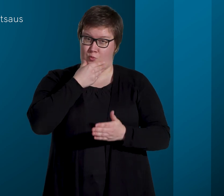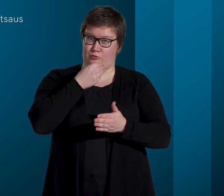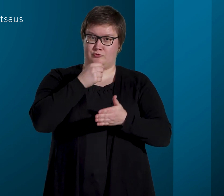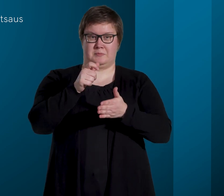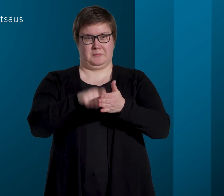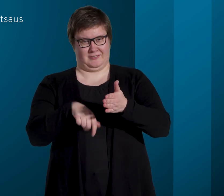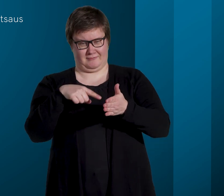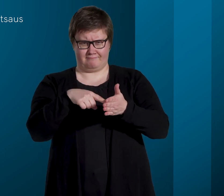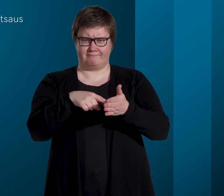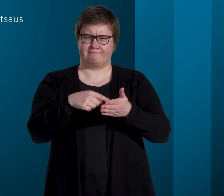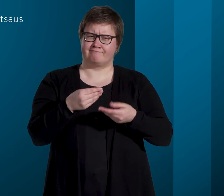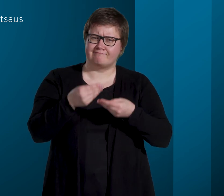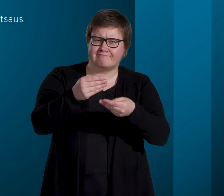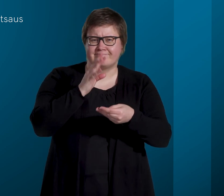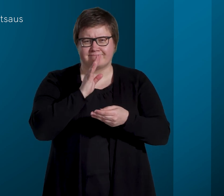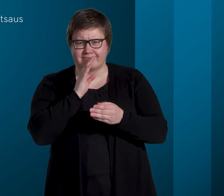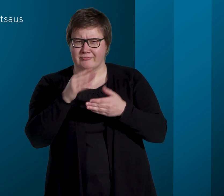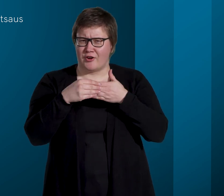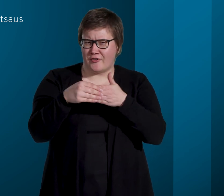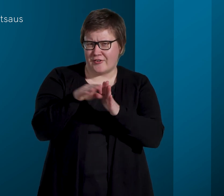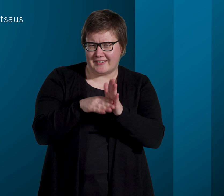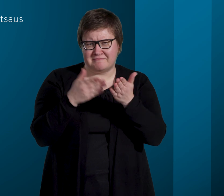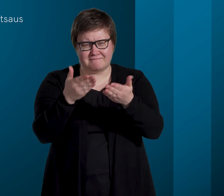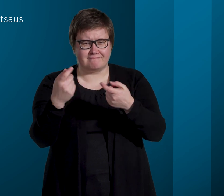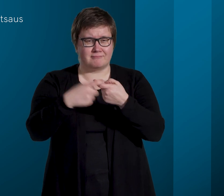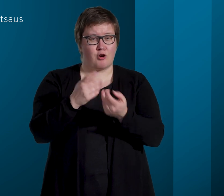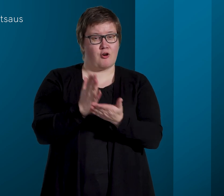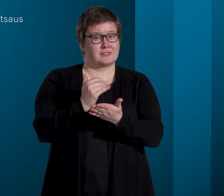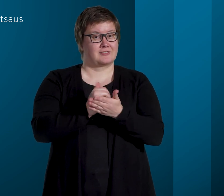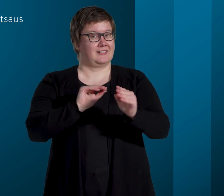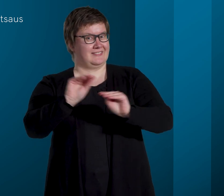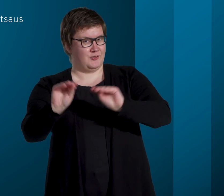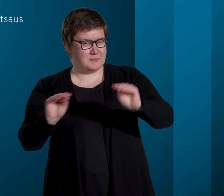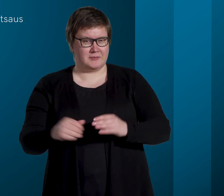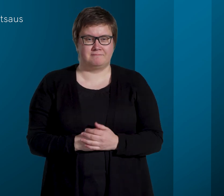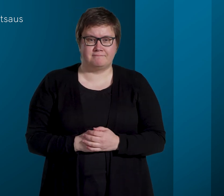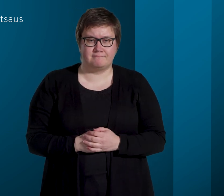Nuorisopalstalla puolestaan annetaan ohjeita osakesijoittamiseen.